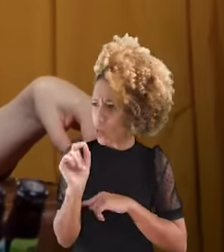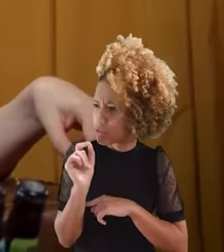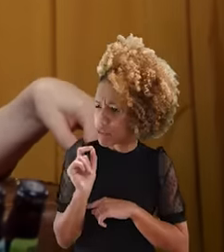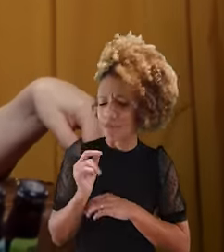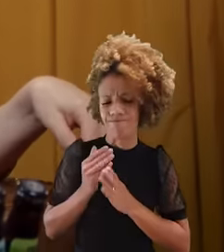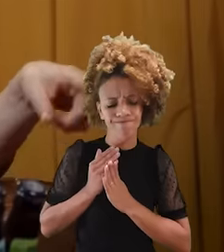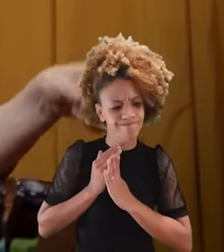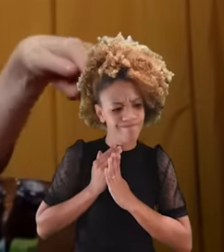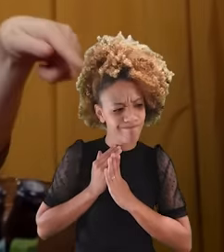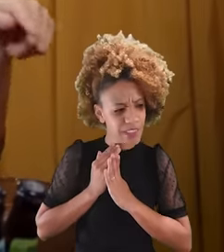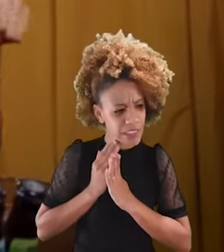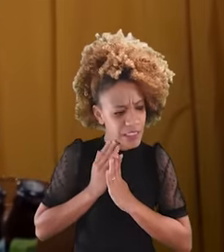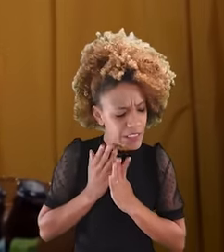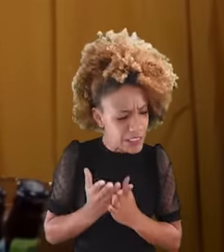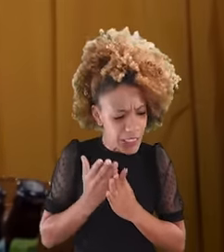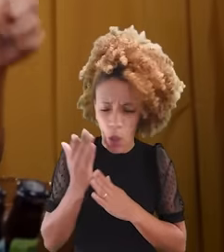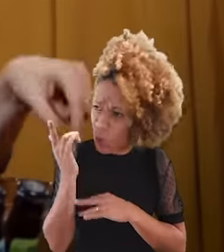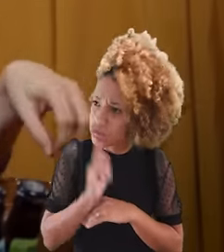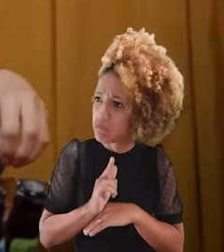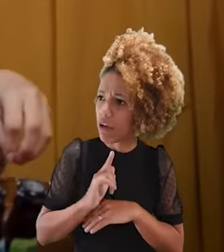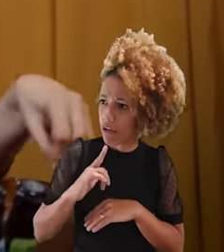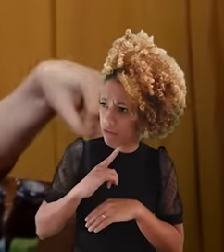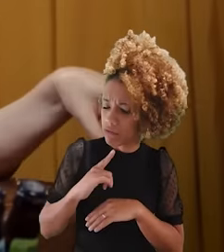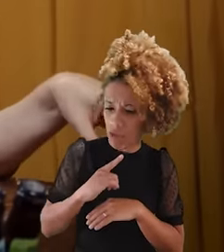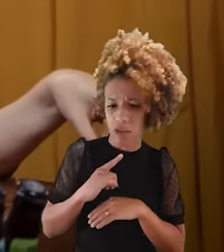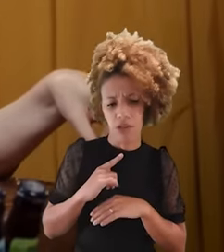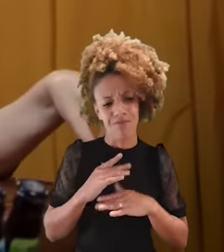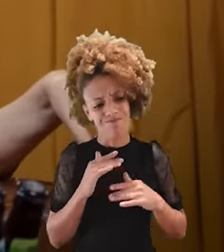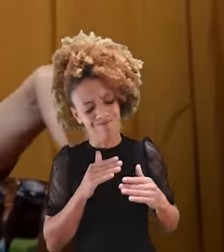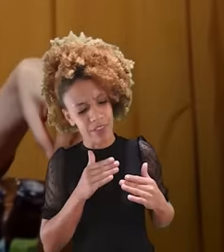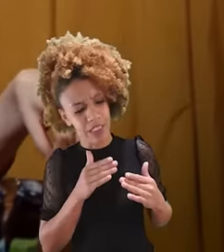e dava para eles me substituirem no espetáculo que era o ópera do malandra em concerto dava para eles